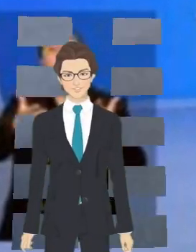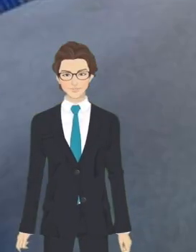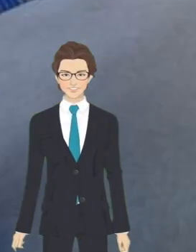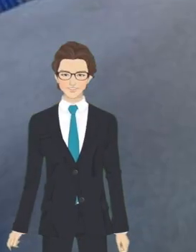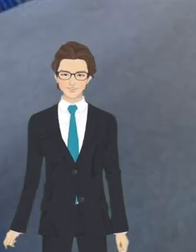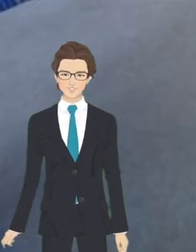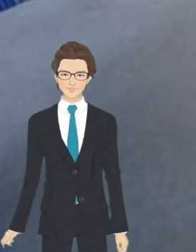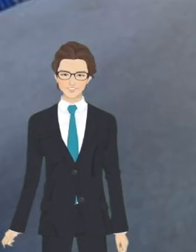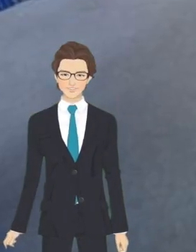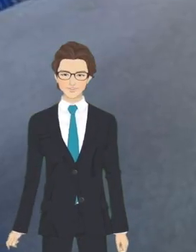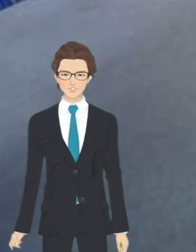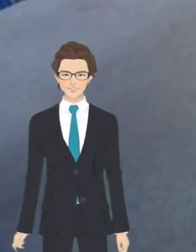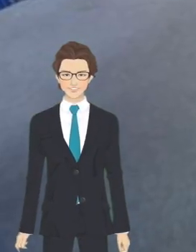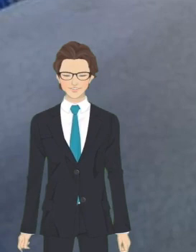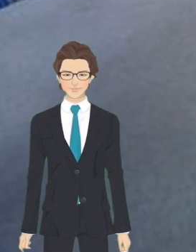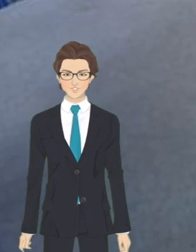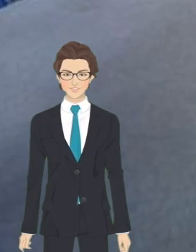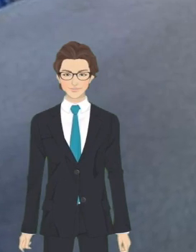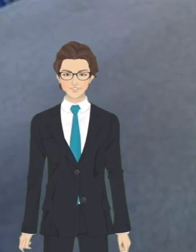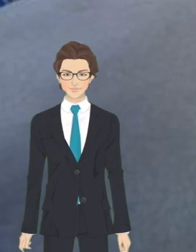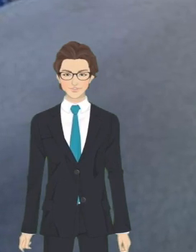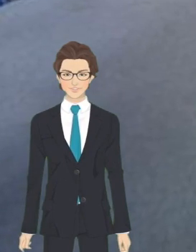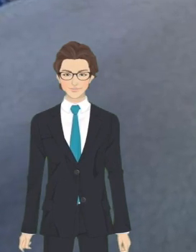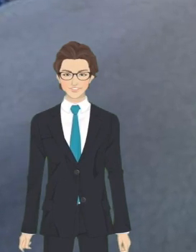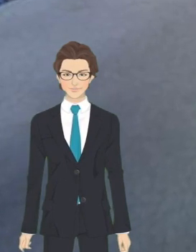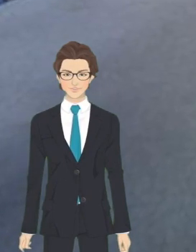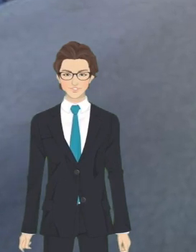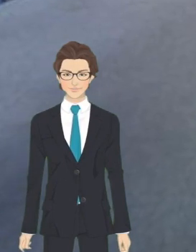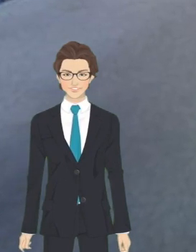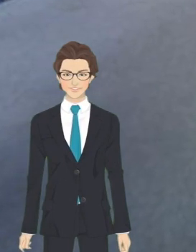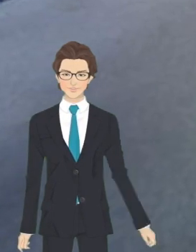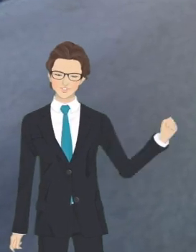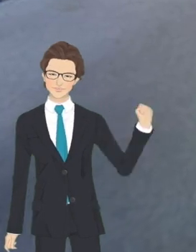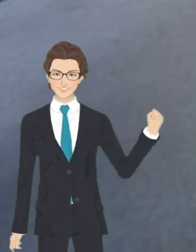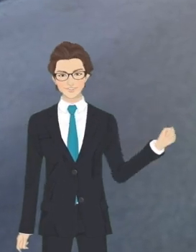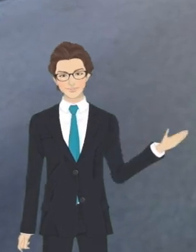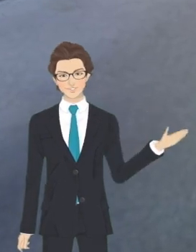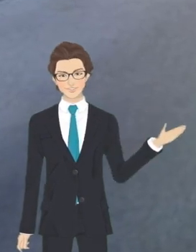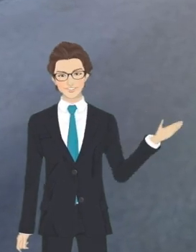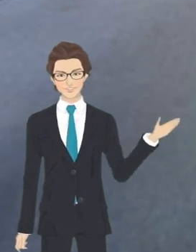Fernando Haddad (PT) pergunta a Tarcísio de Freitas (Republicanos) sobre MST e produção